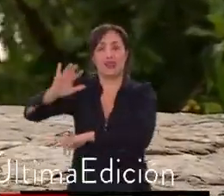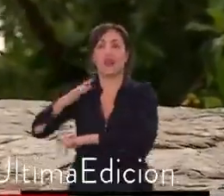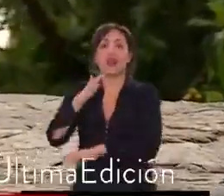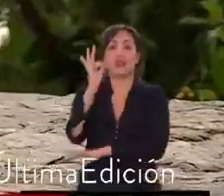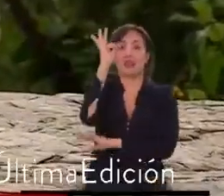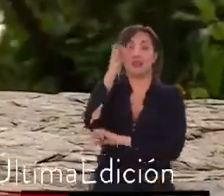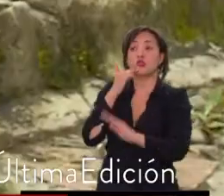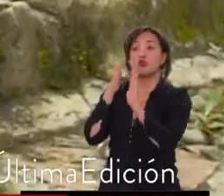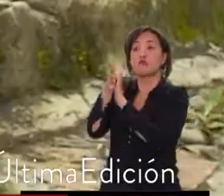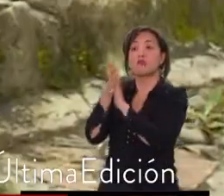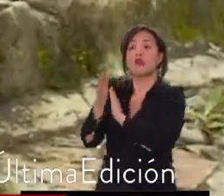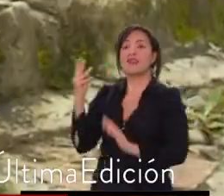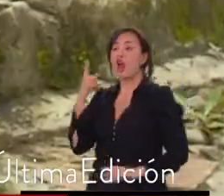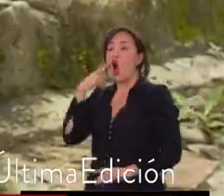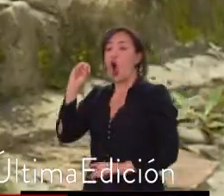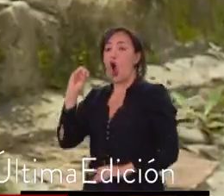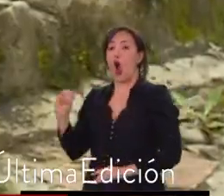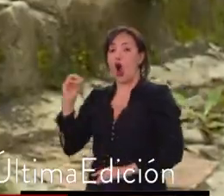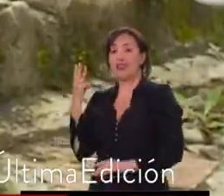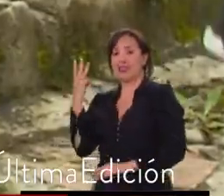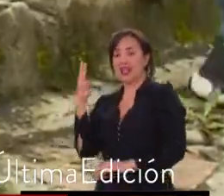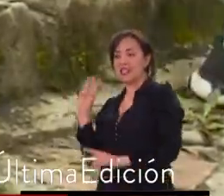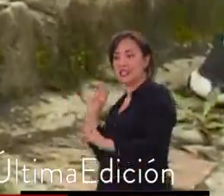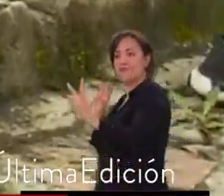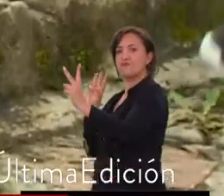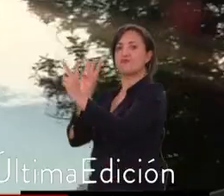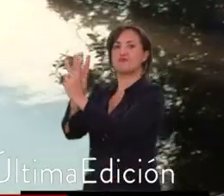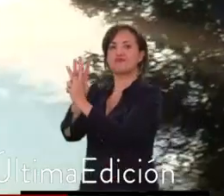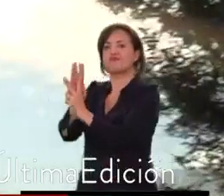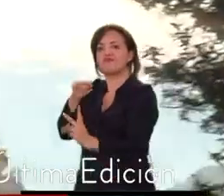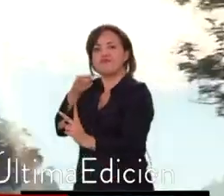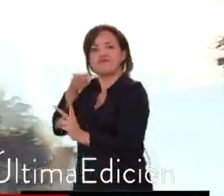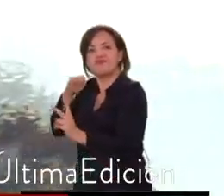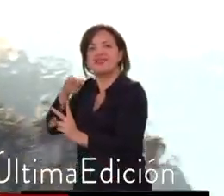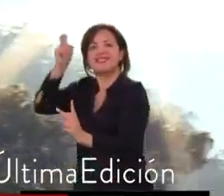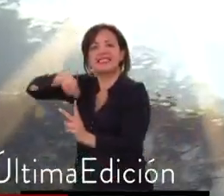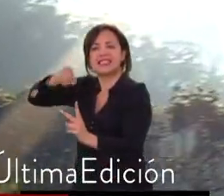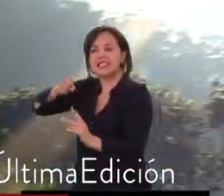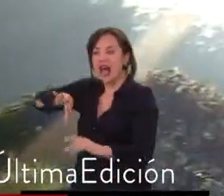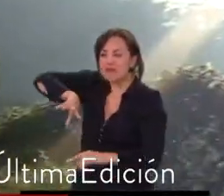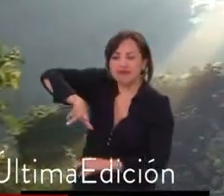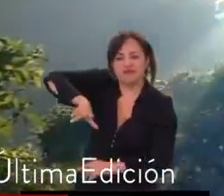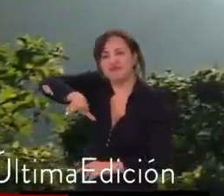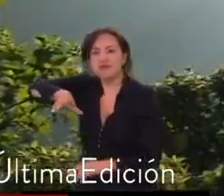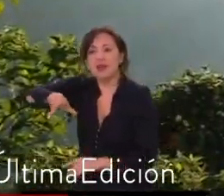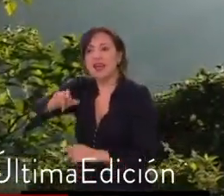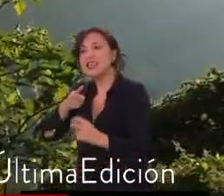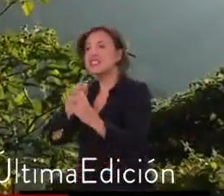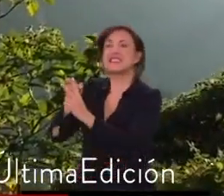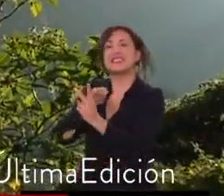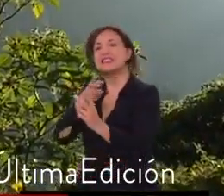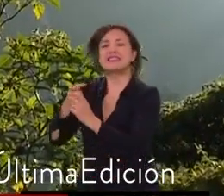información preliminar que maneja la policía es que todo ocurrió en la noche cuando dos jóvenes se encontraban en el